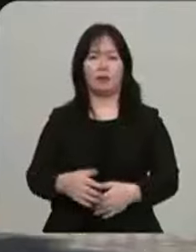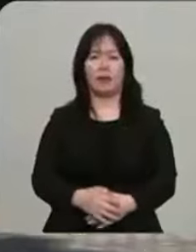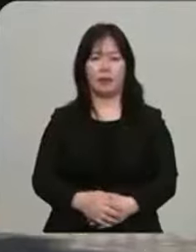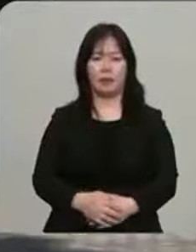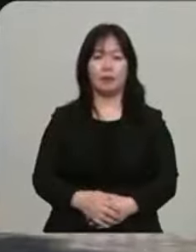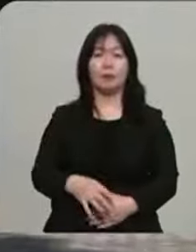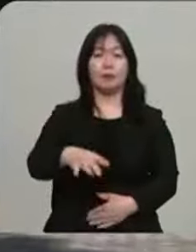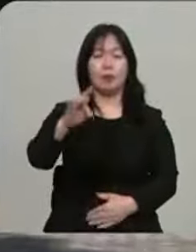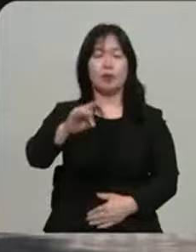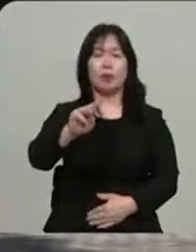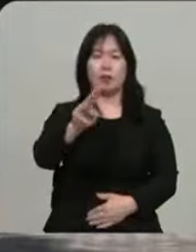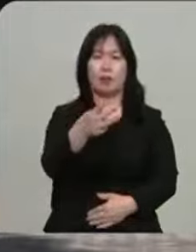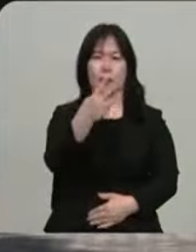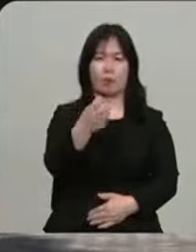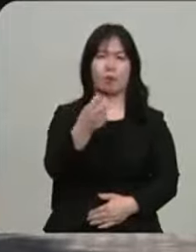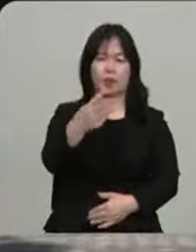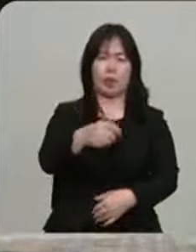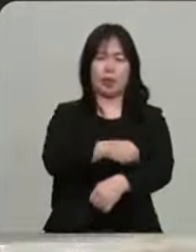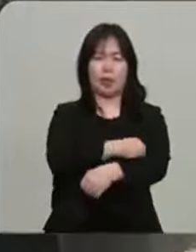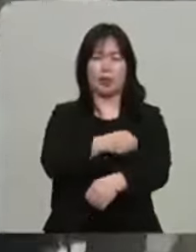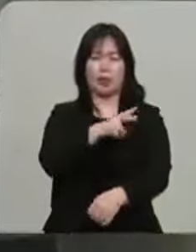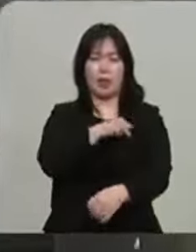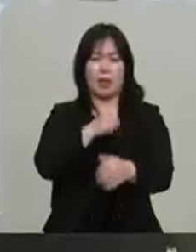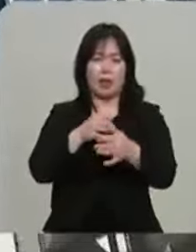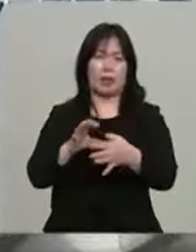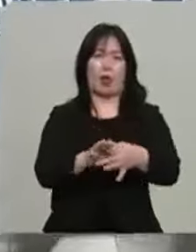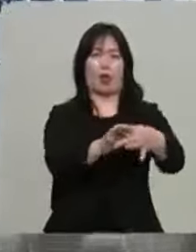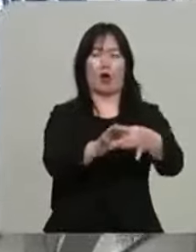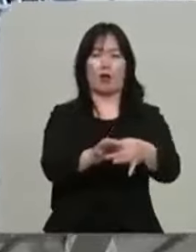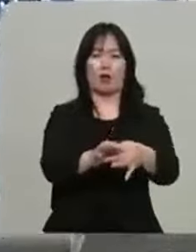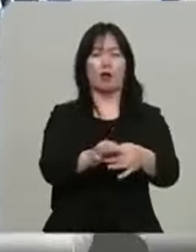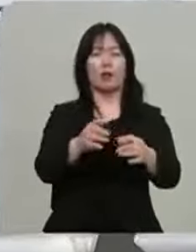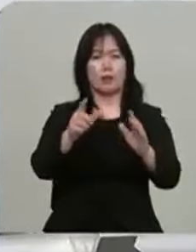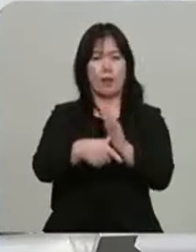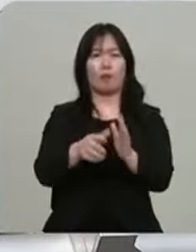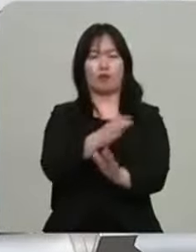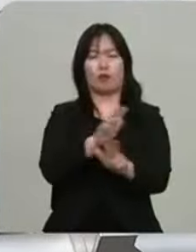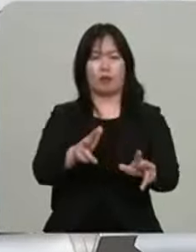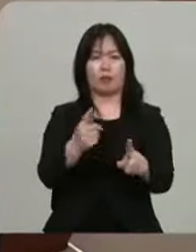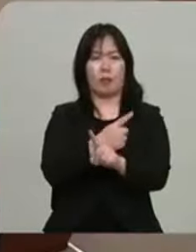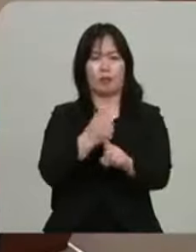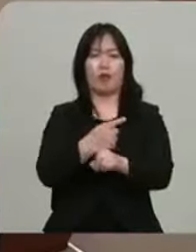먼저 333개 특례 조항과 연계된 조례 부터 손질해야 합니다.